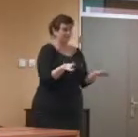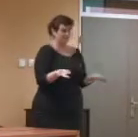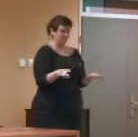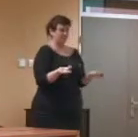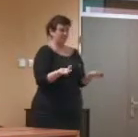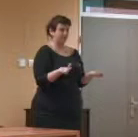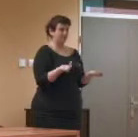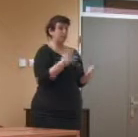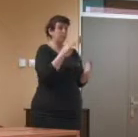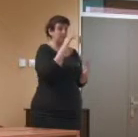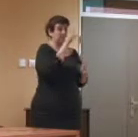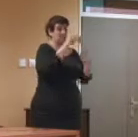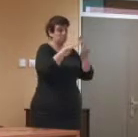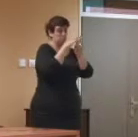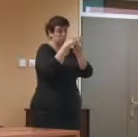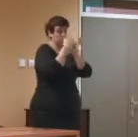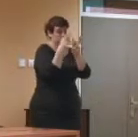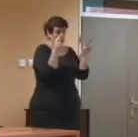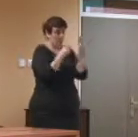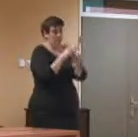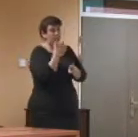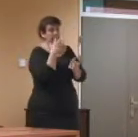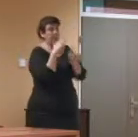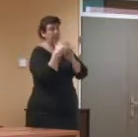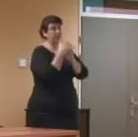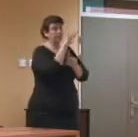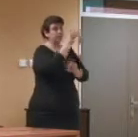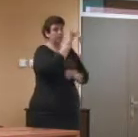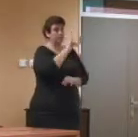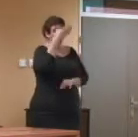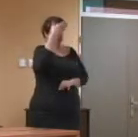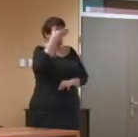he dicho han sido anuladas, como en el caso de Eduardo Zaplana, que no ha sido nunca imputado,